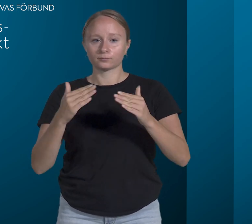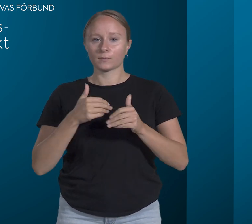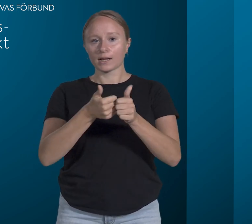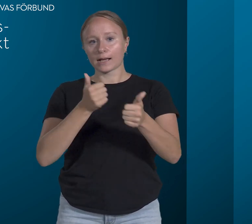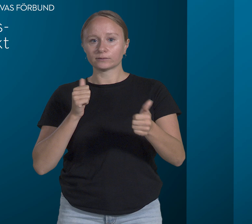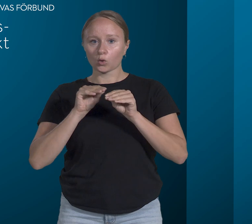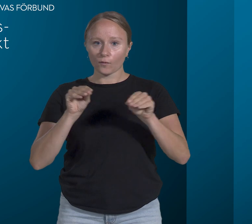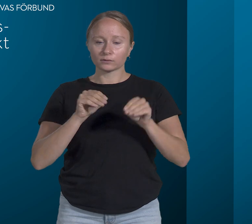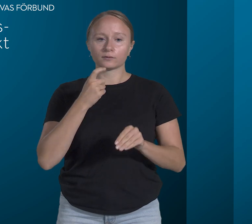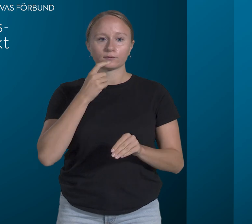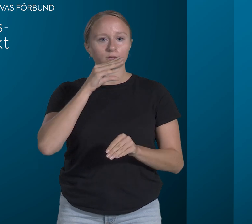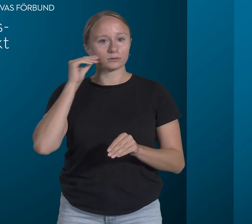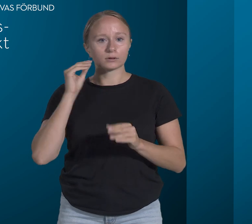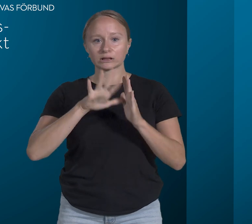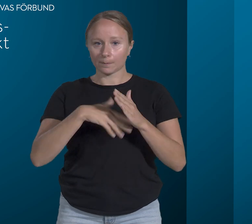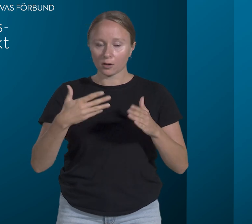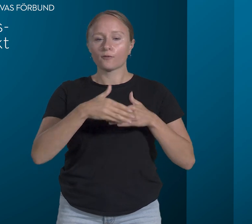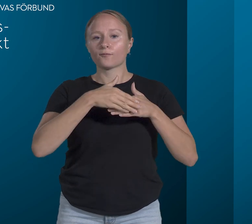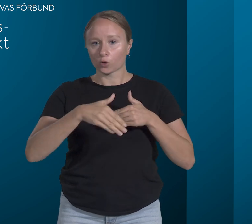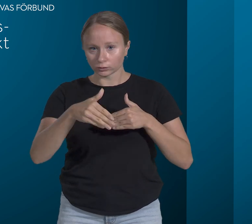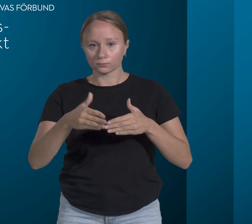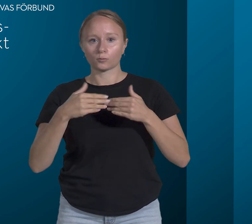Distansundervisningen i finlandssvenskt teckenspråk fortsatte, -